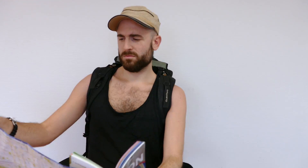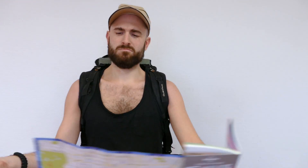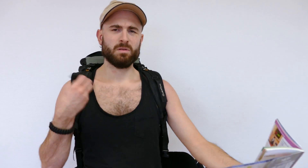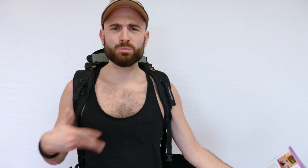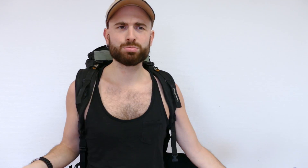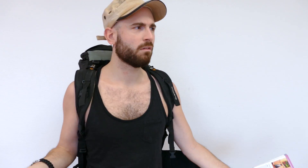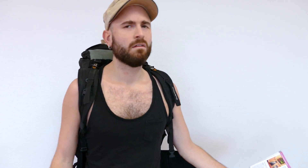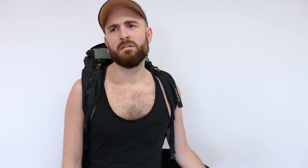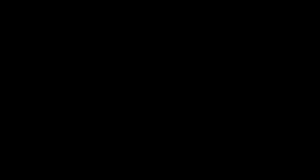Je me suis perdu !